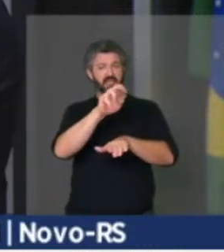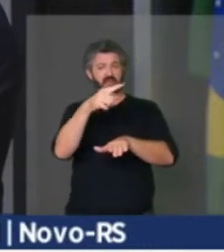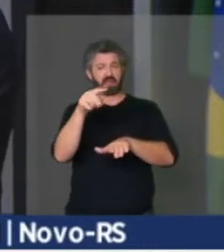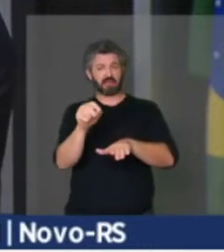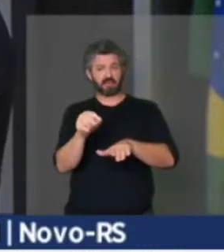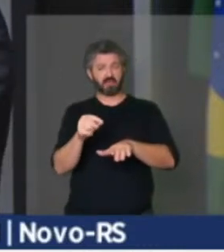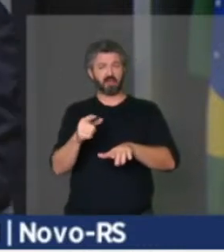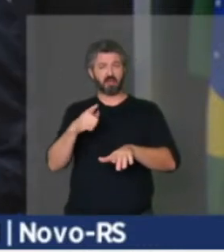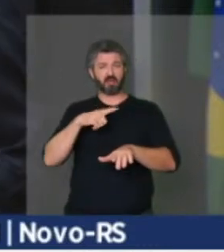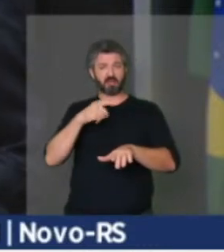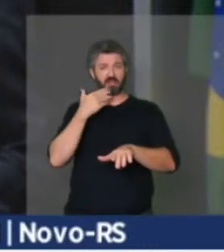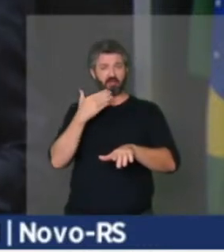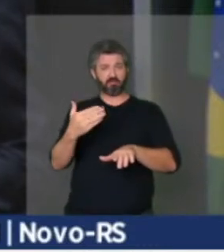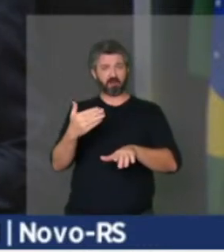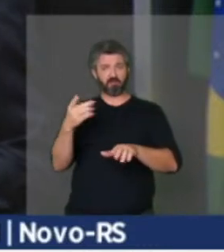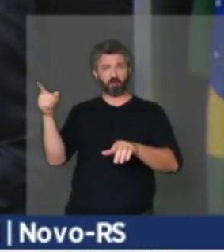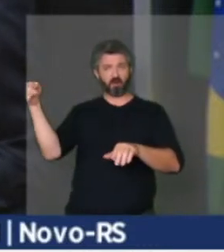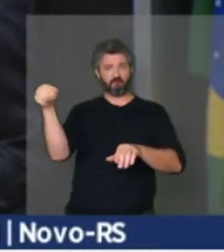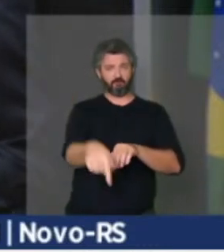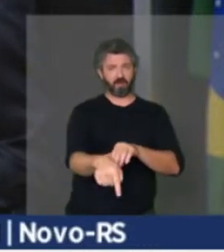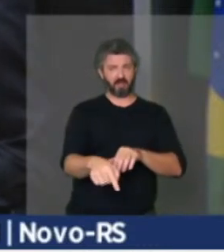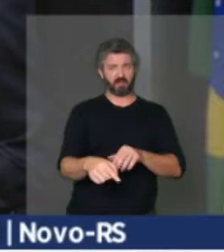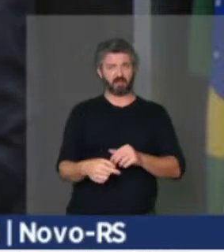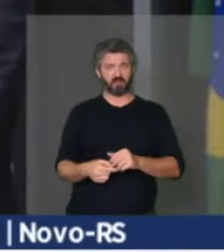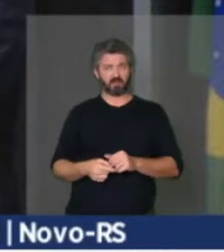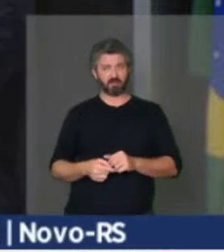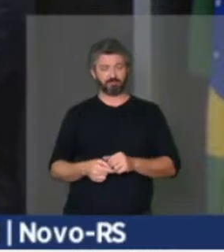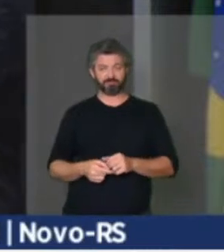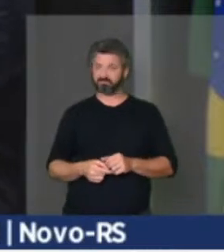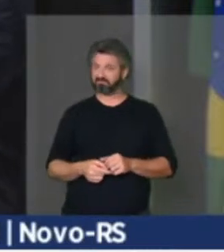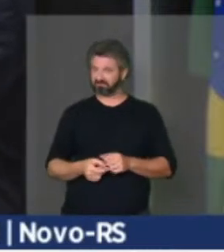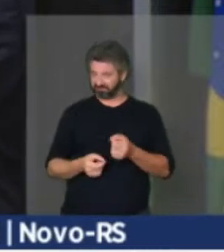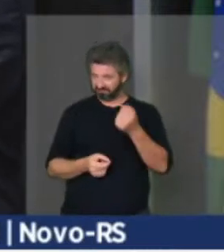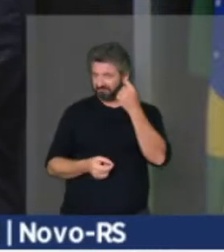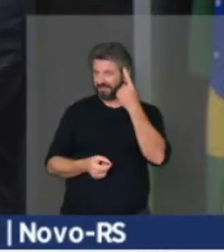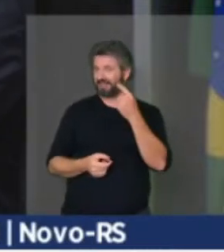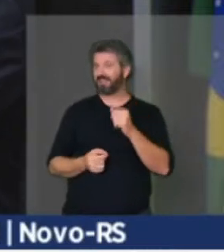ESTA CONVOCAÇÃO. E QUE O MINISTRO DESCONHECESSE ATÉ POUCOS MINUTOS ATRÁS, QUE